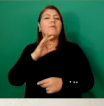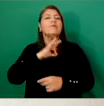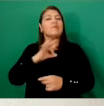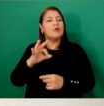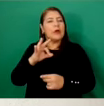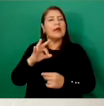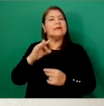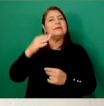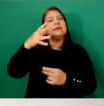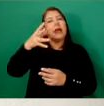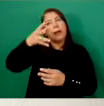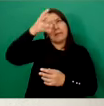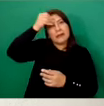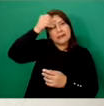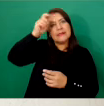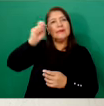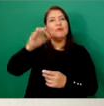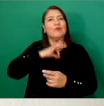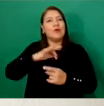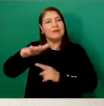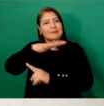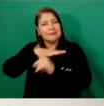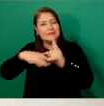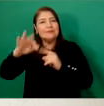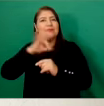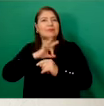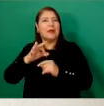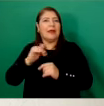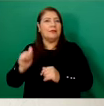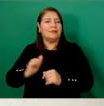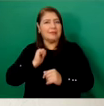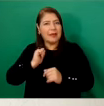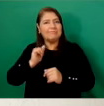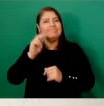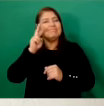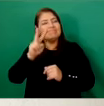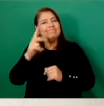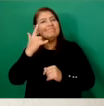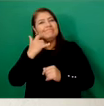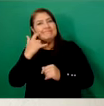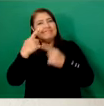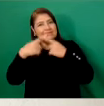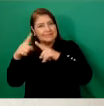que nos han enseñado que se puede disfrutar este espacio de muy distintas maneras y es